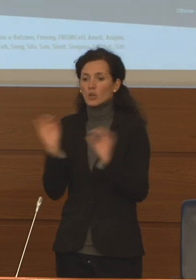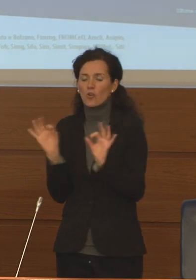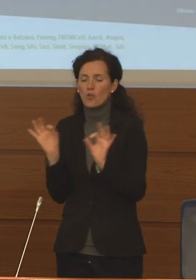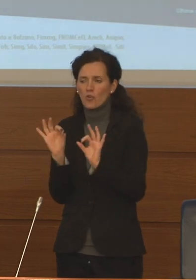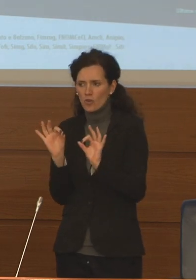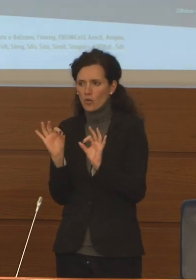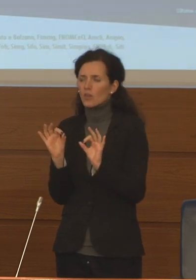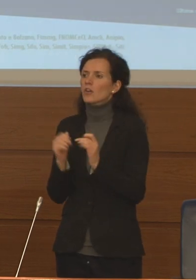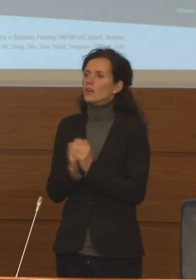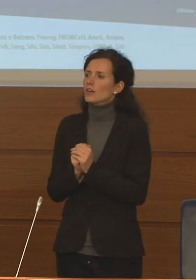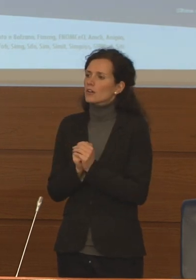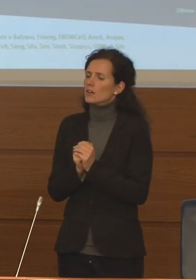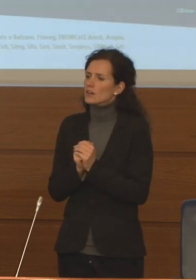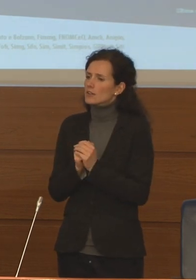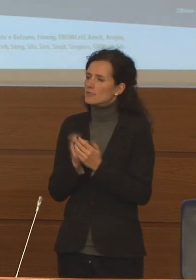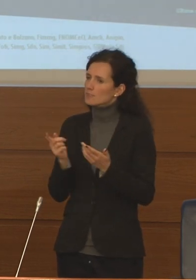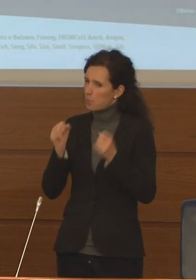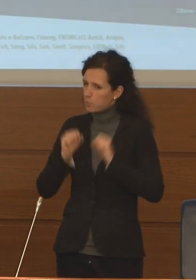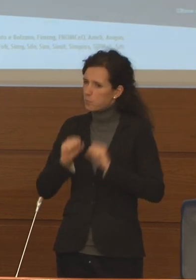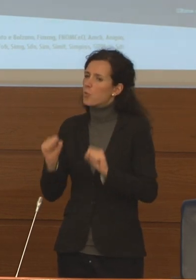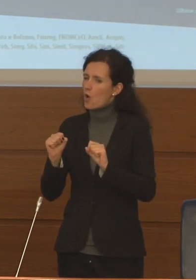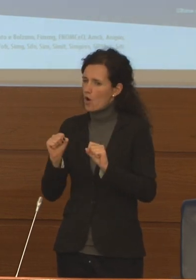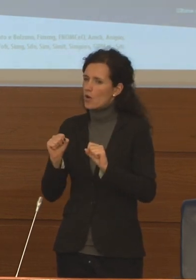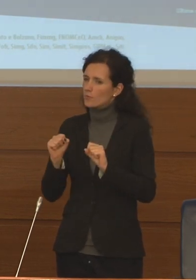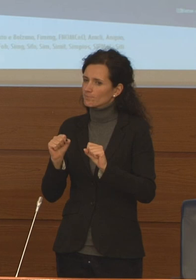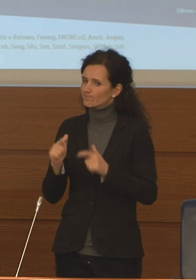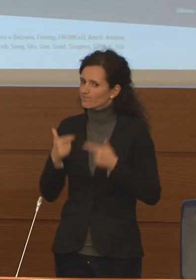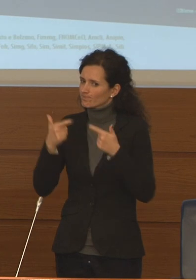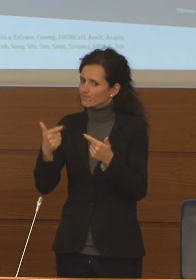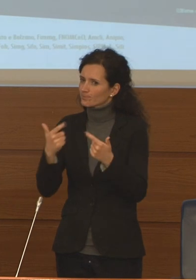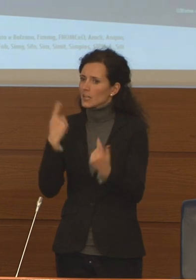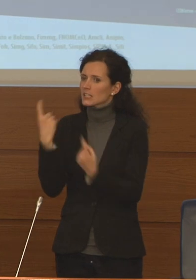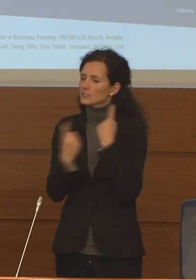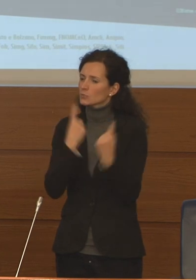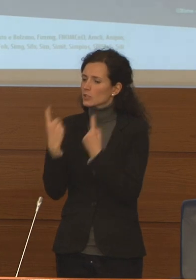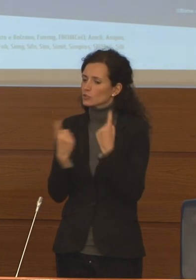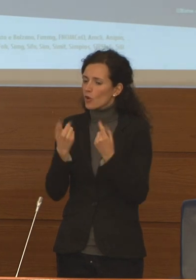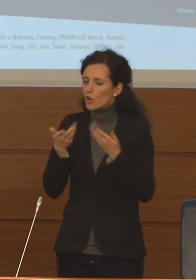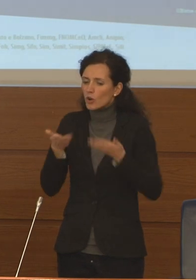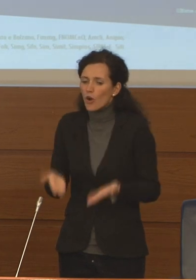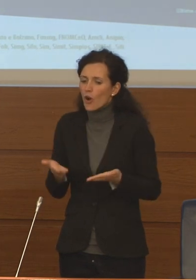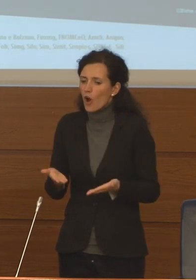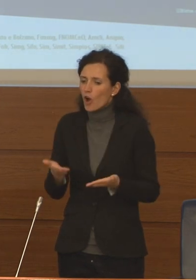o quant'altro, cambierebbe un po' il quadro di quello che abbiamo detto fino ad oggi?